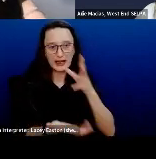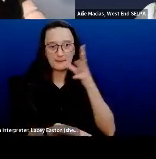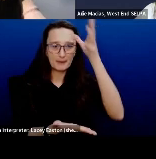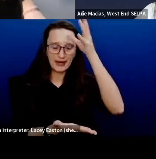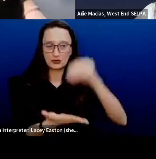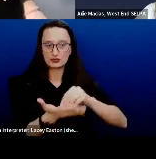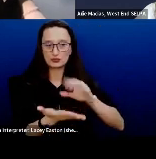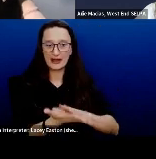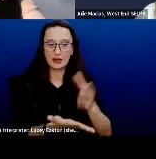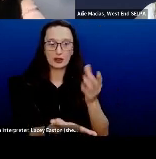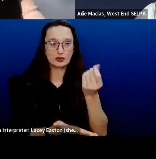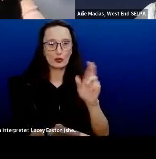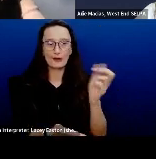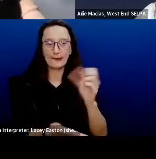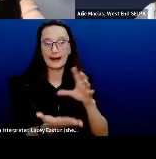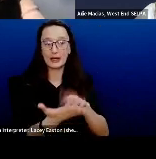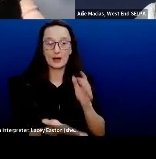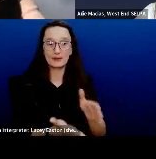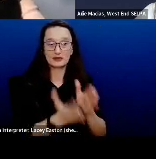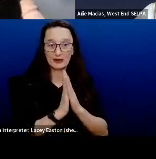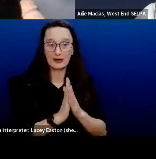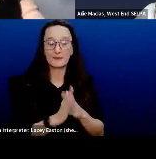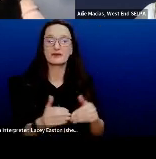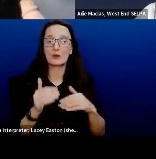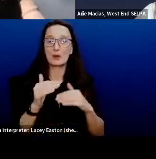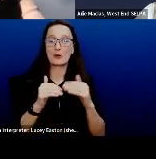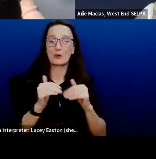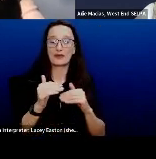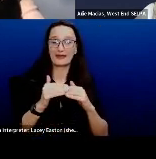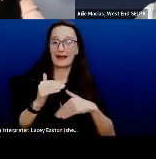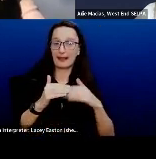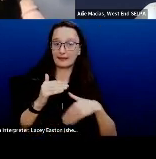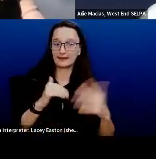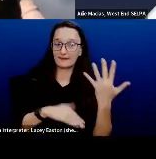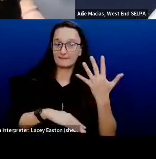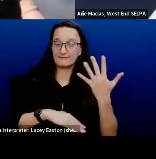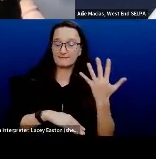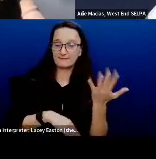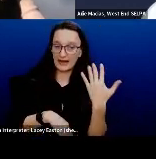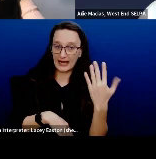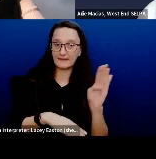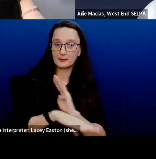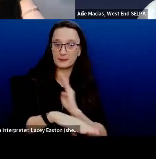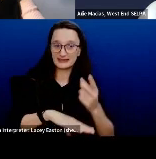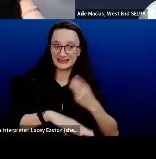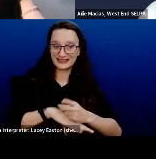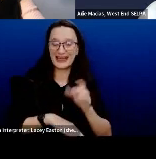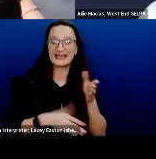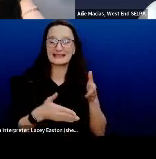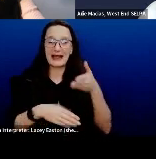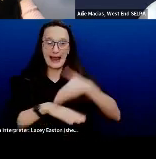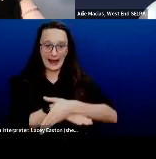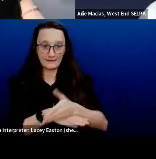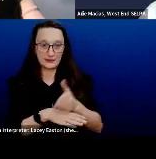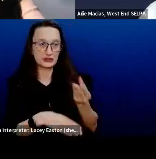días hábiles posteriores a que la solicitud se haya realizado verbalmente o por escrito. Una